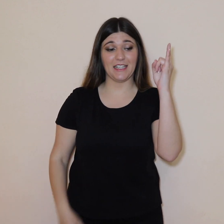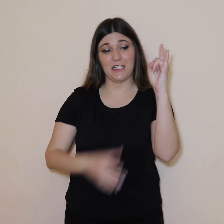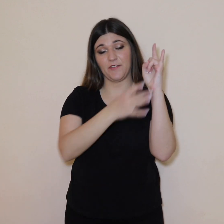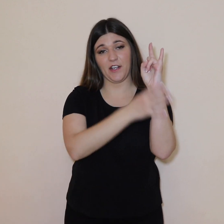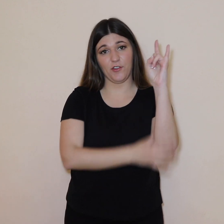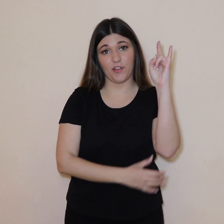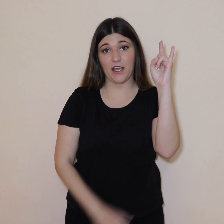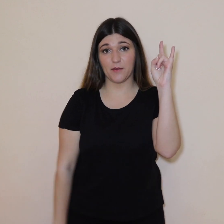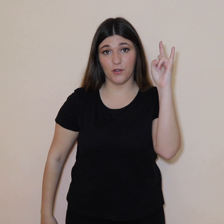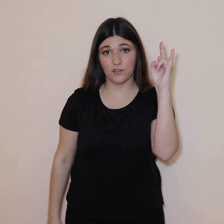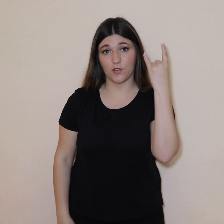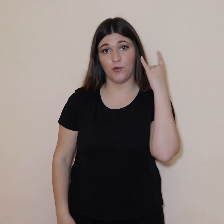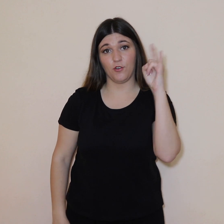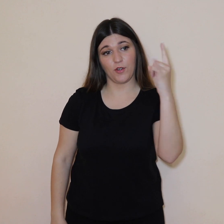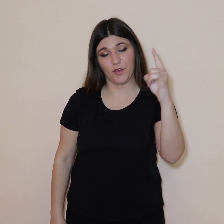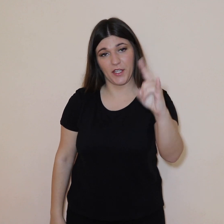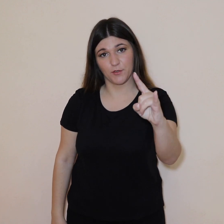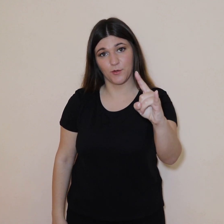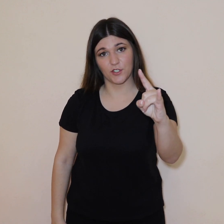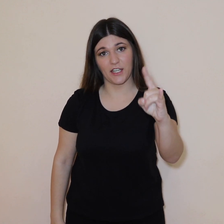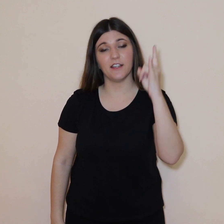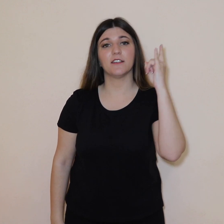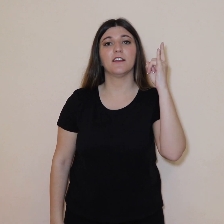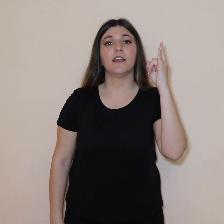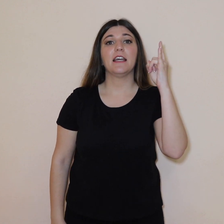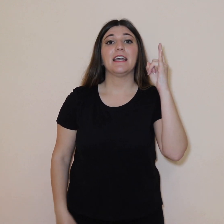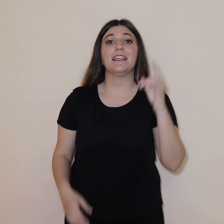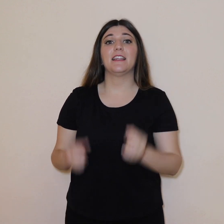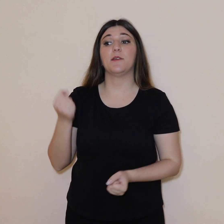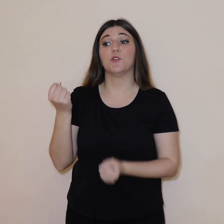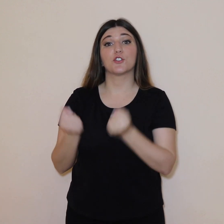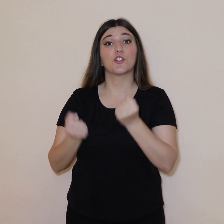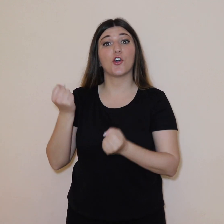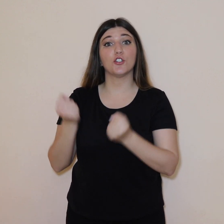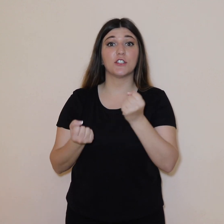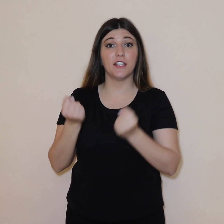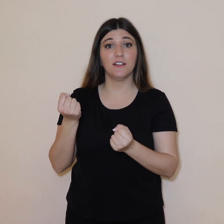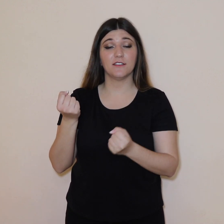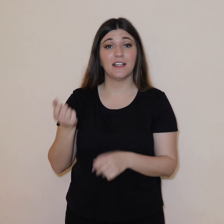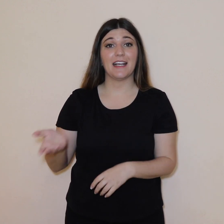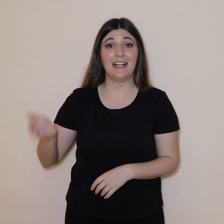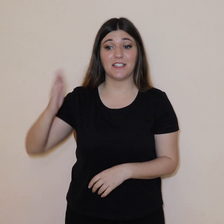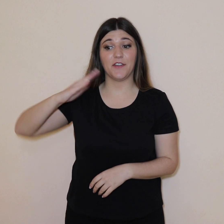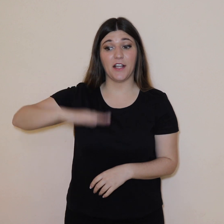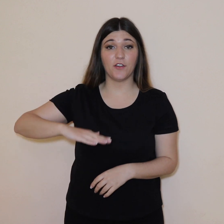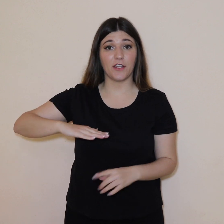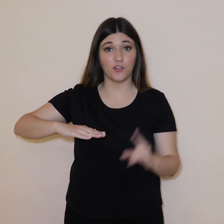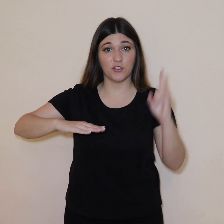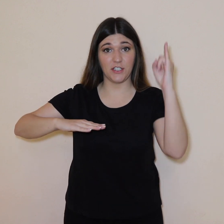el clasificador de árbol, como cuando hacíamos bosque y decimos "coche", clasificador de coche,